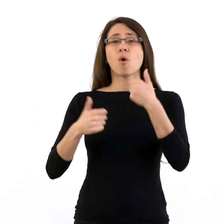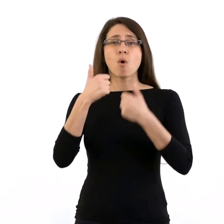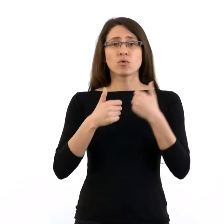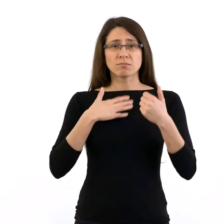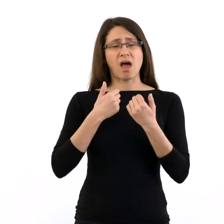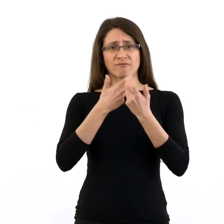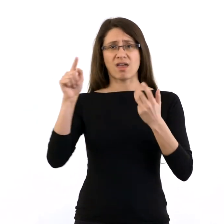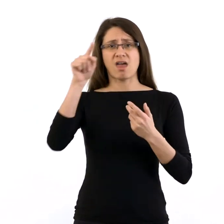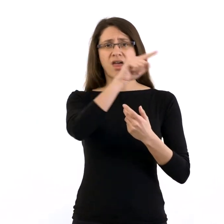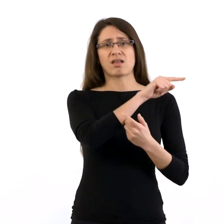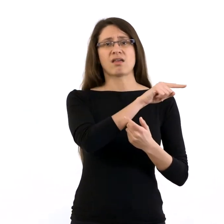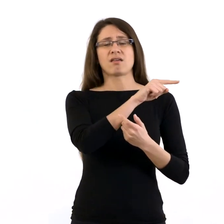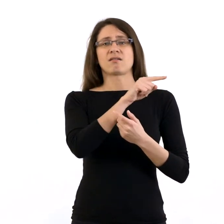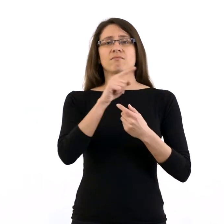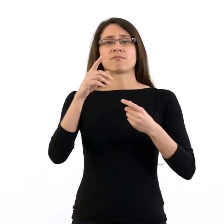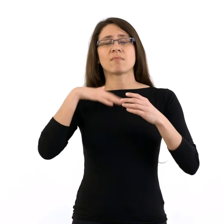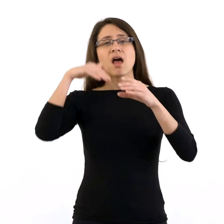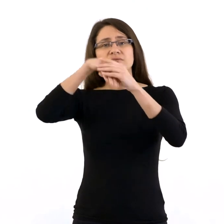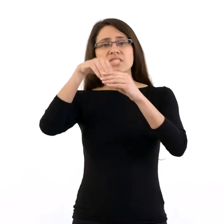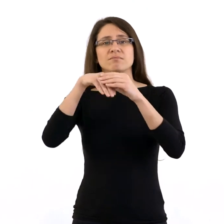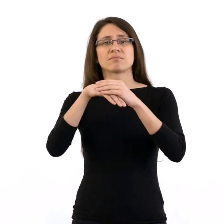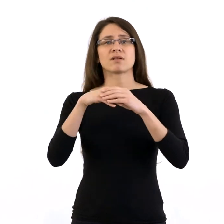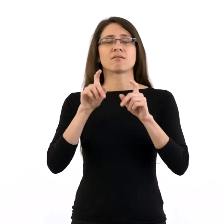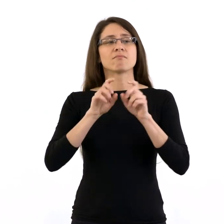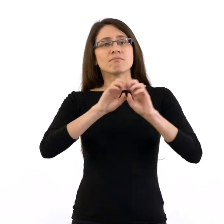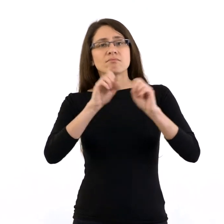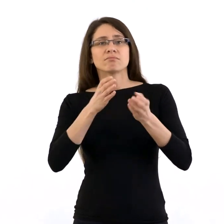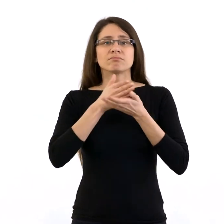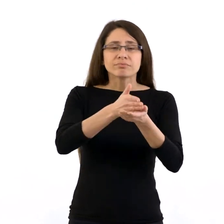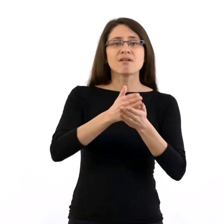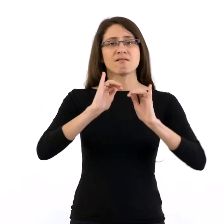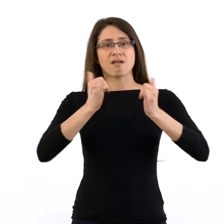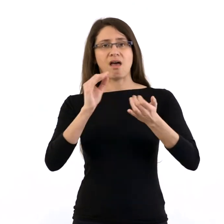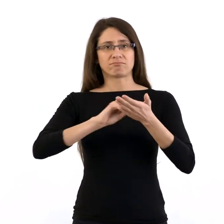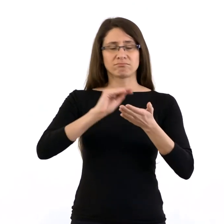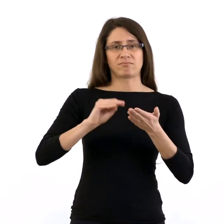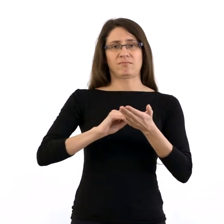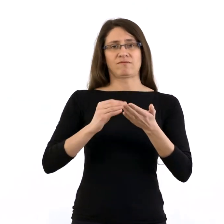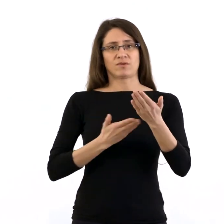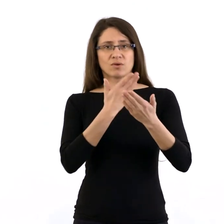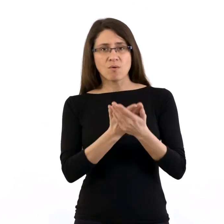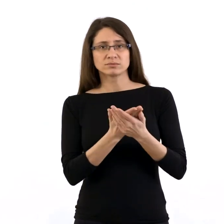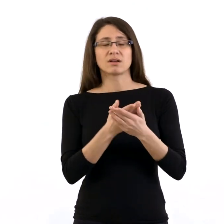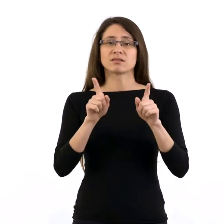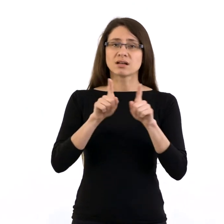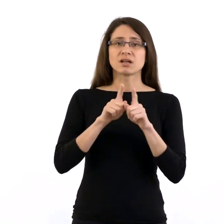W wielu konkursach są zamieszczane bardzo pomocne instrukcje wypełniania wniosku o dotację